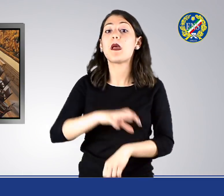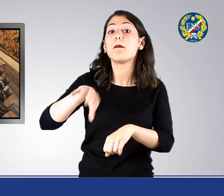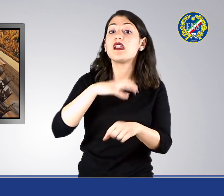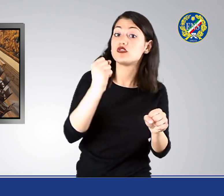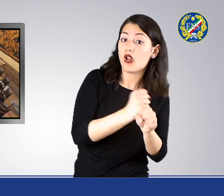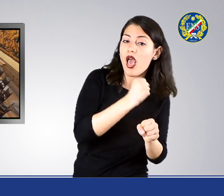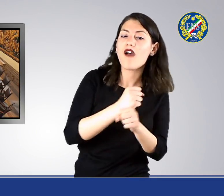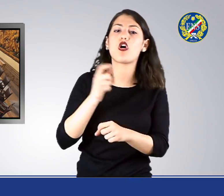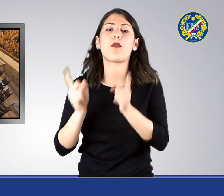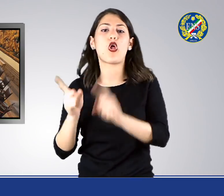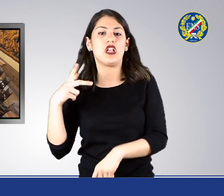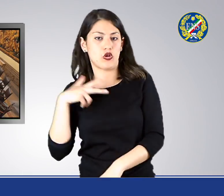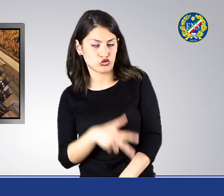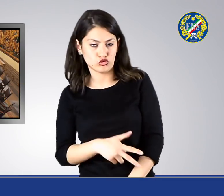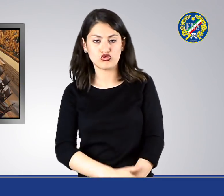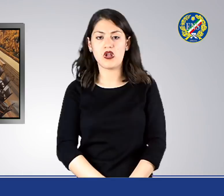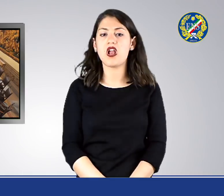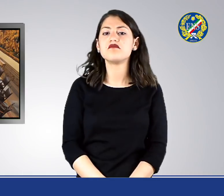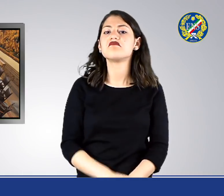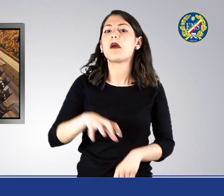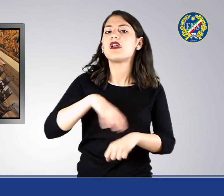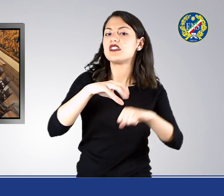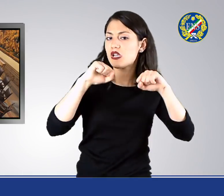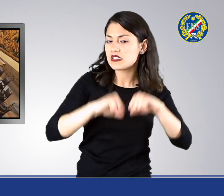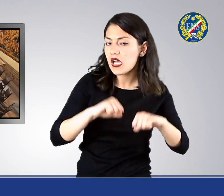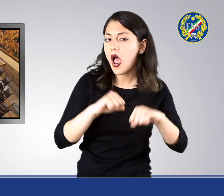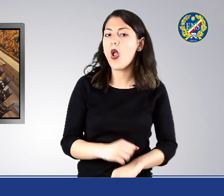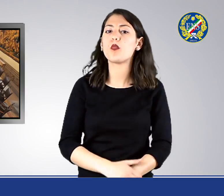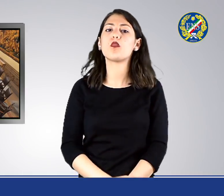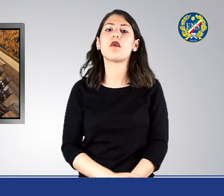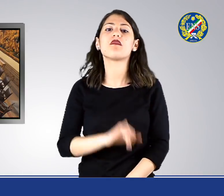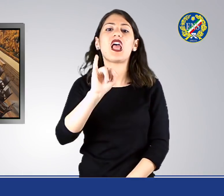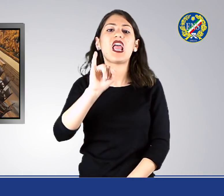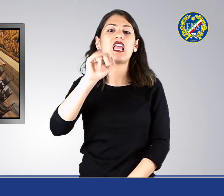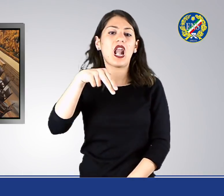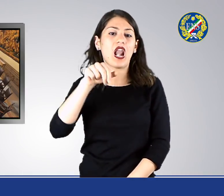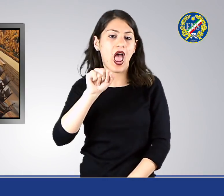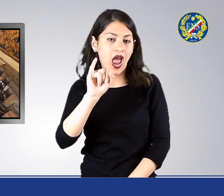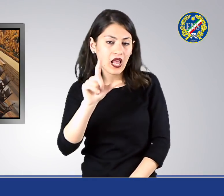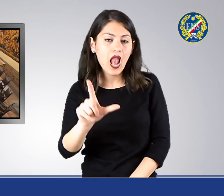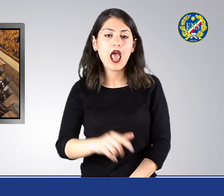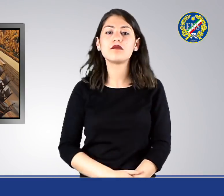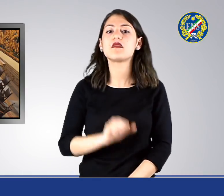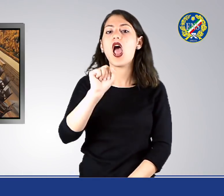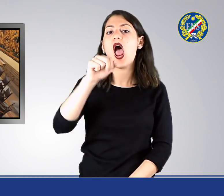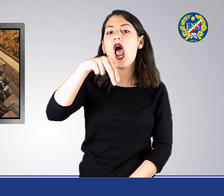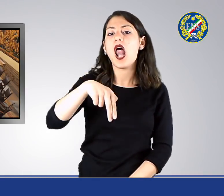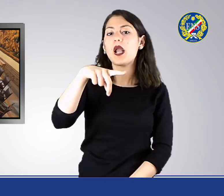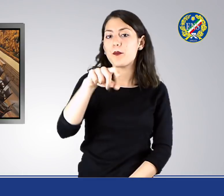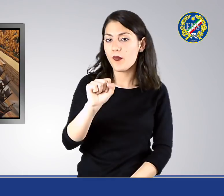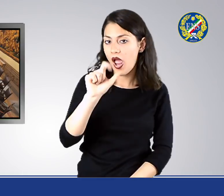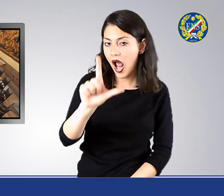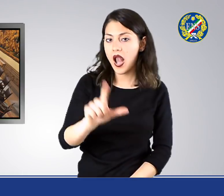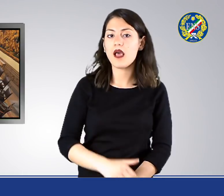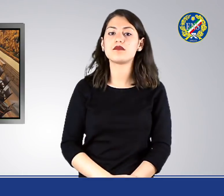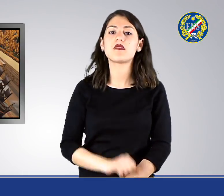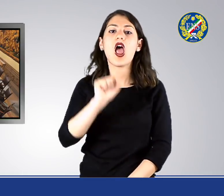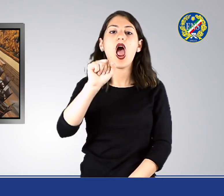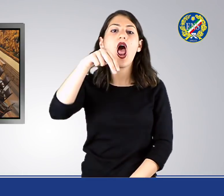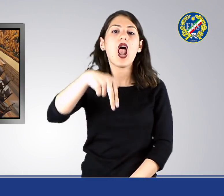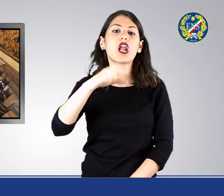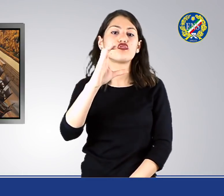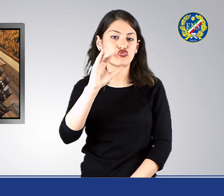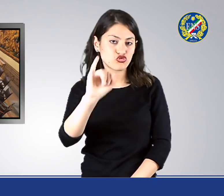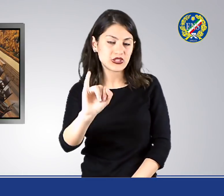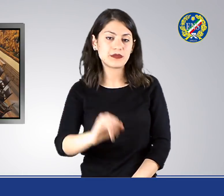dei Ministeri del Lavoro e delle Politiche sociali e della Salute, dell’INAIL, dell’ANPAL, dell’ANCI,